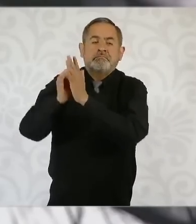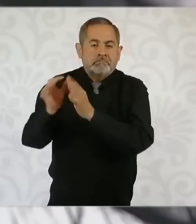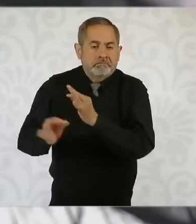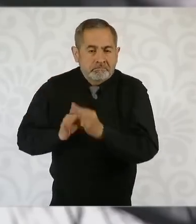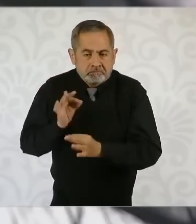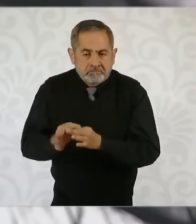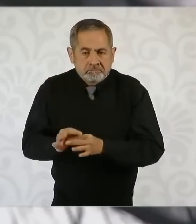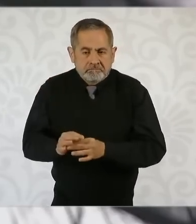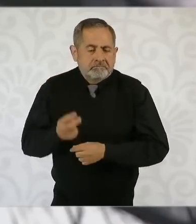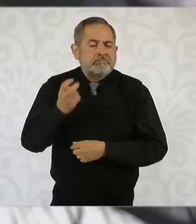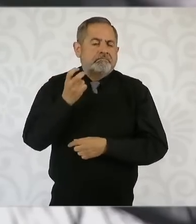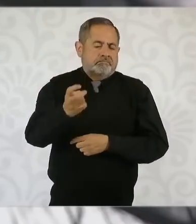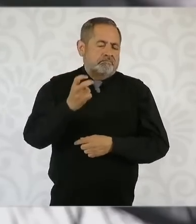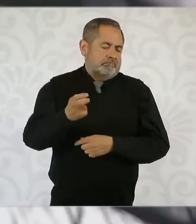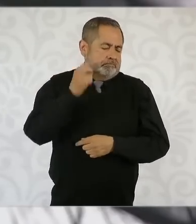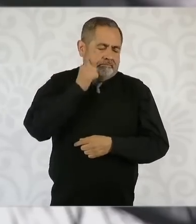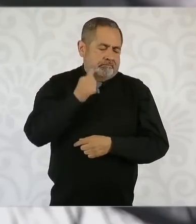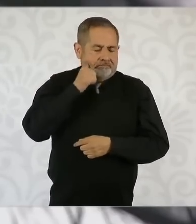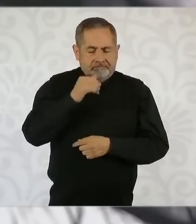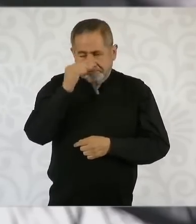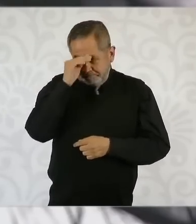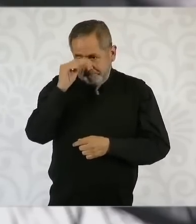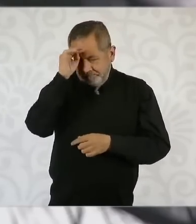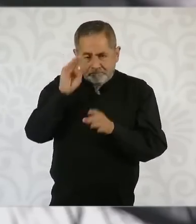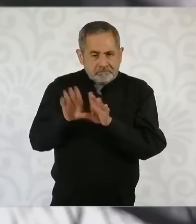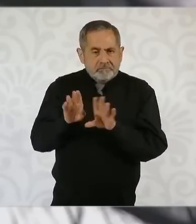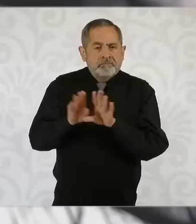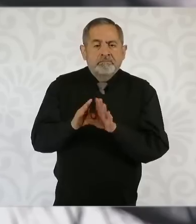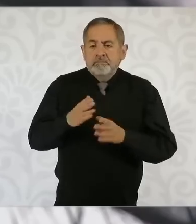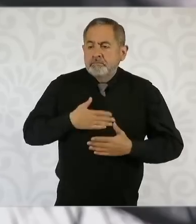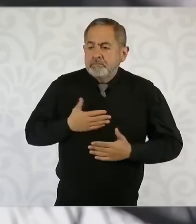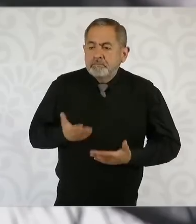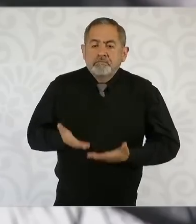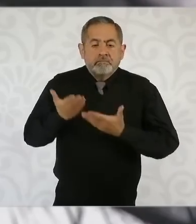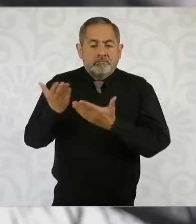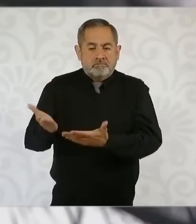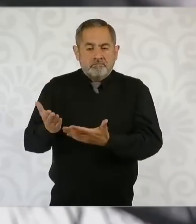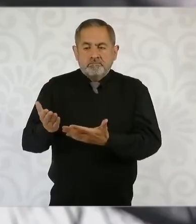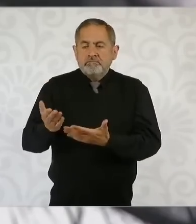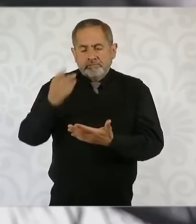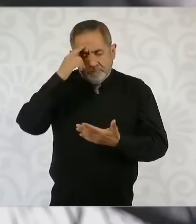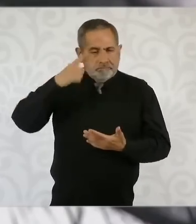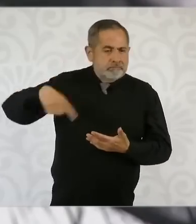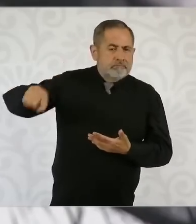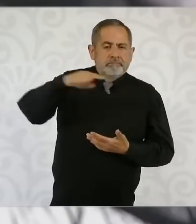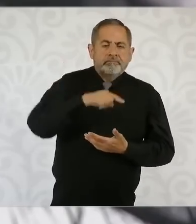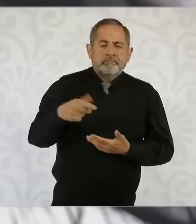estamos buscando como cómo le brindamos toda la propuesta de valor que tenemos deip a todo a